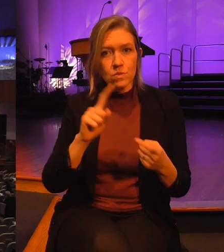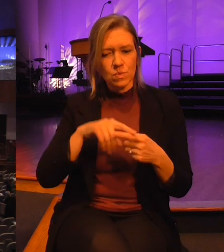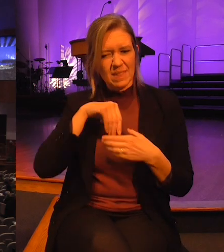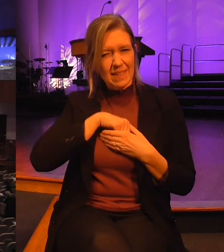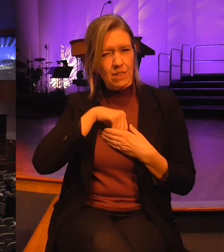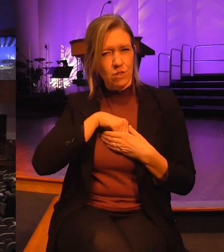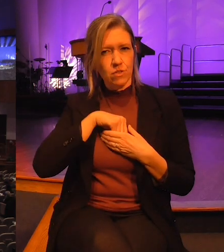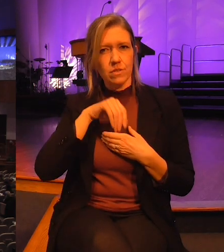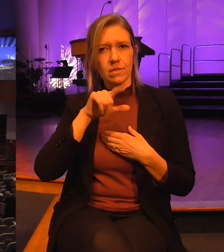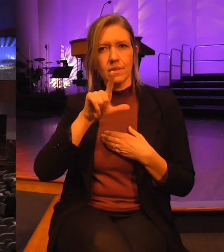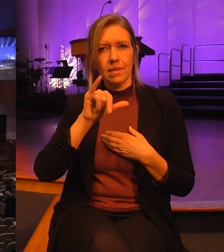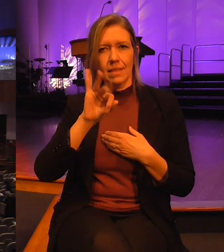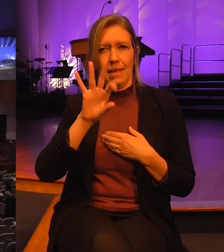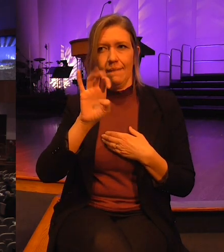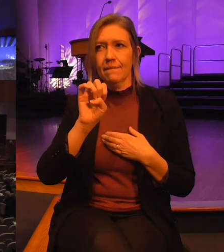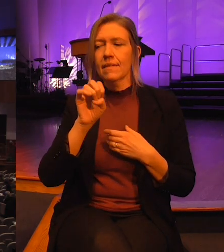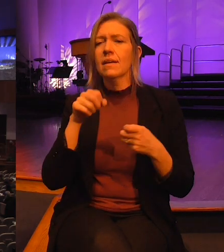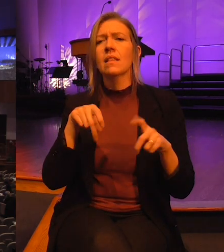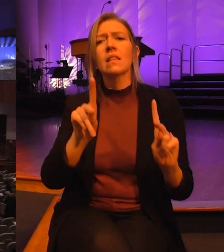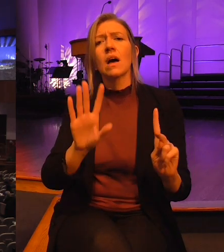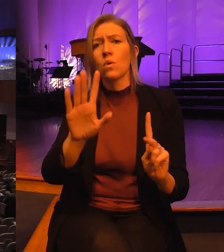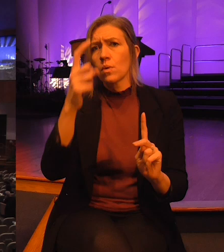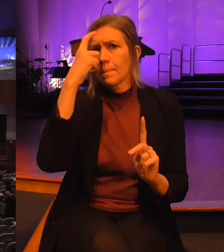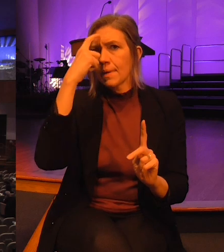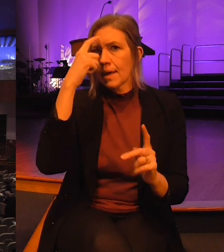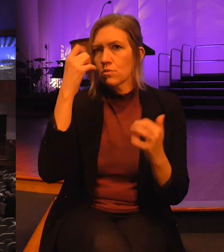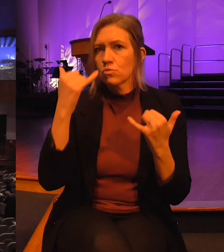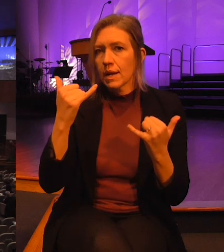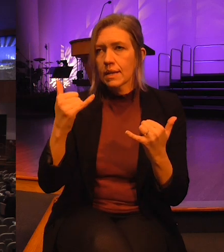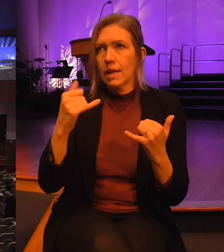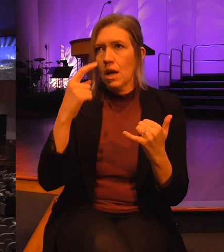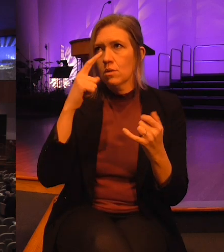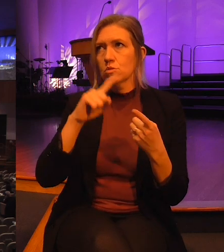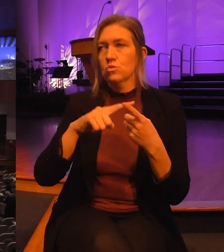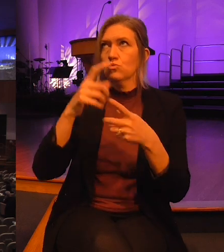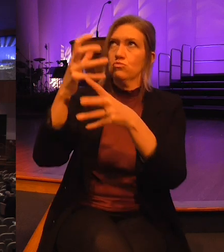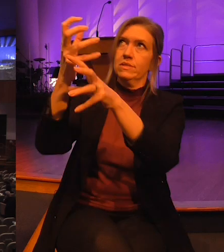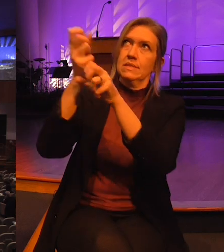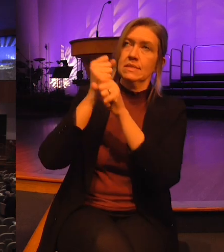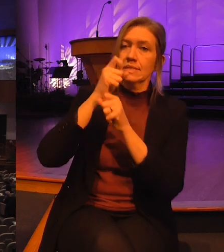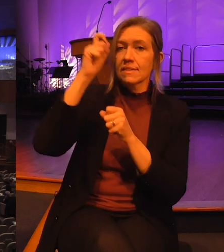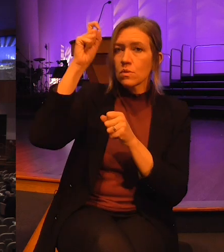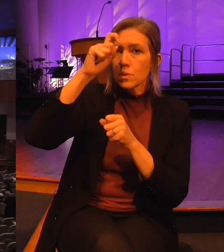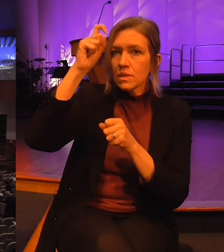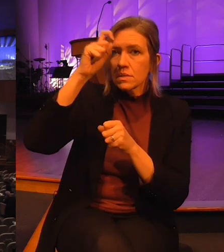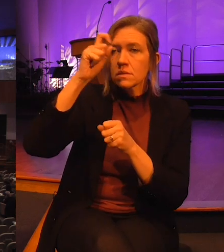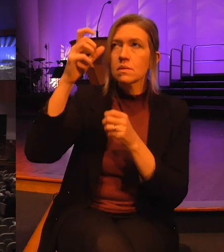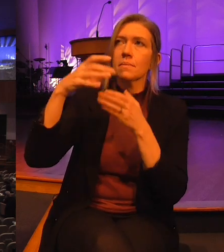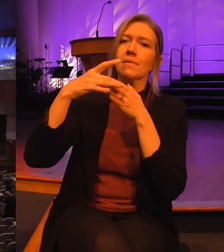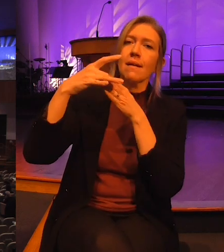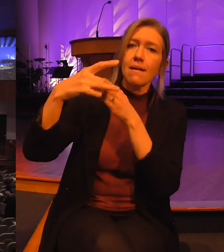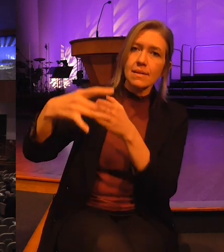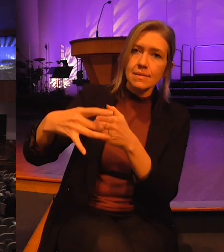mente consciente reciba ahora mismo la sabiduría, la guía, la inspiración y